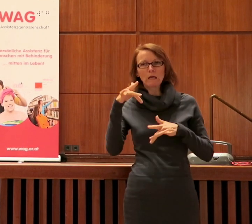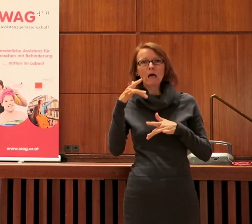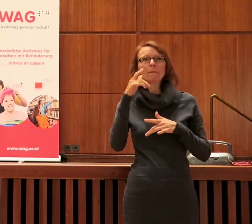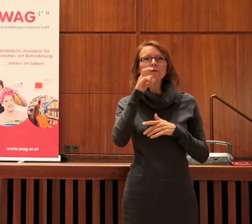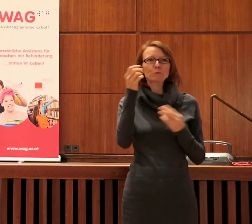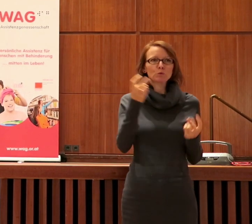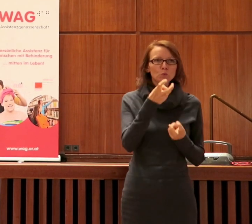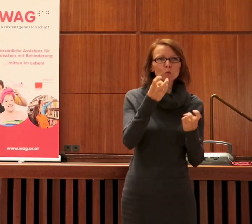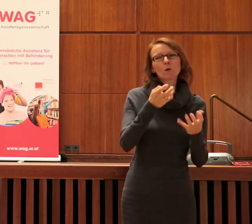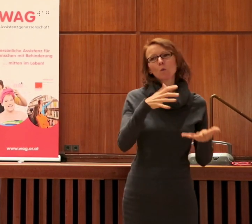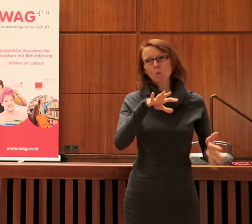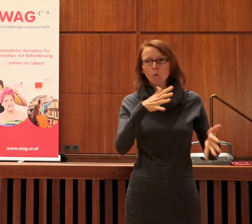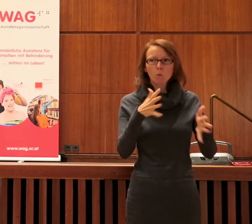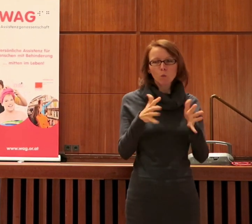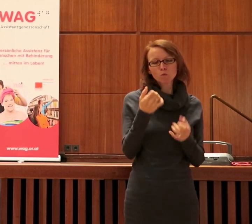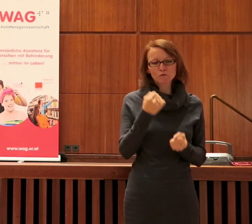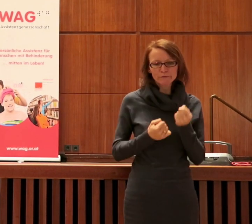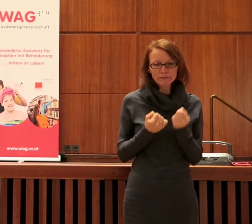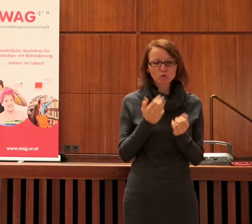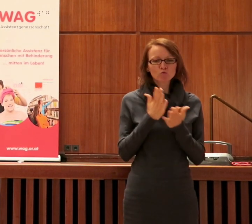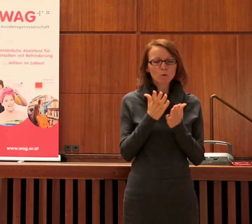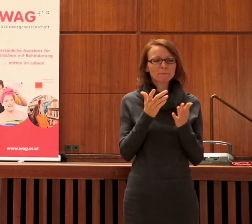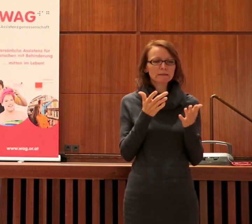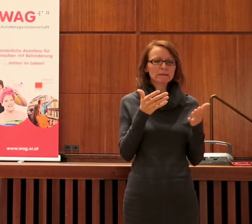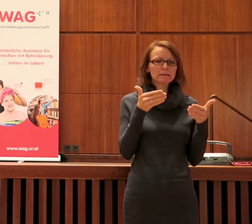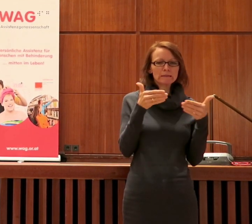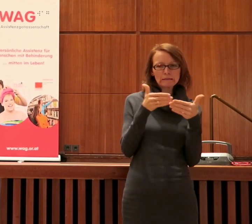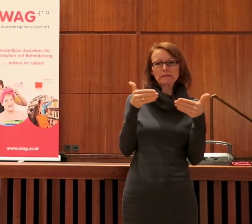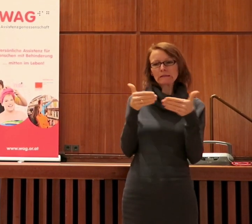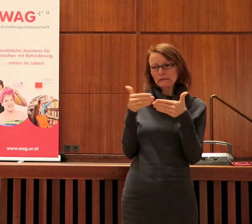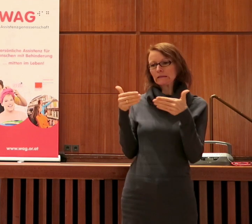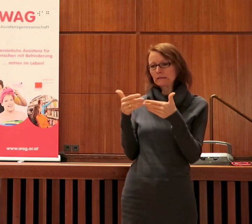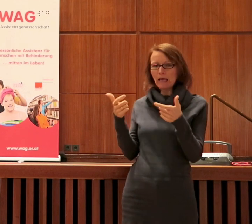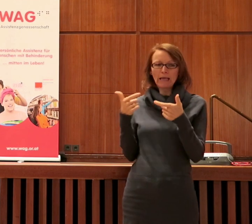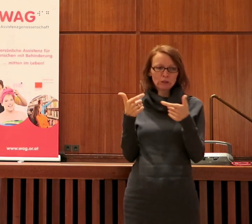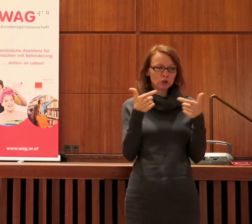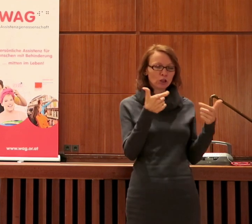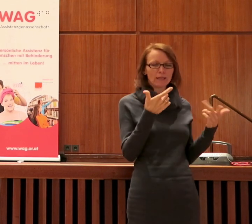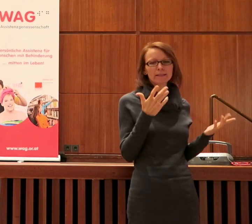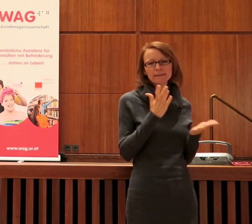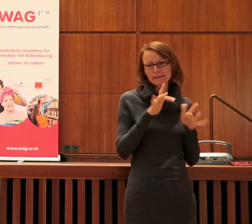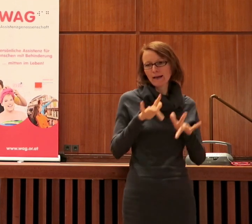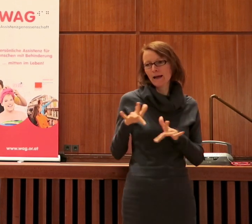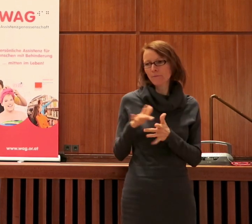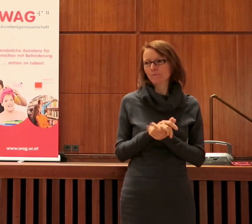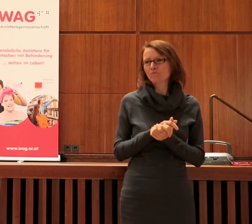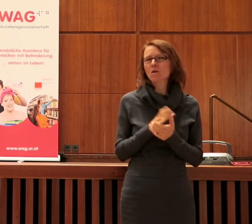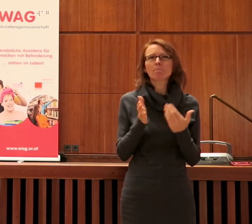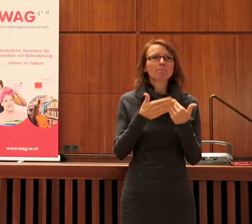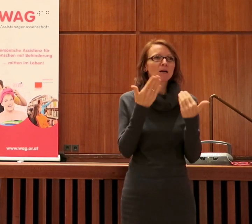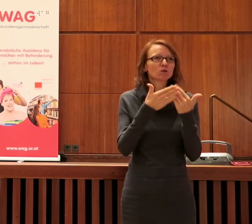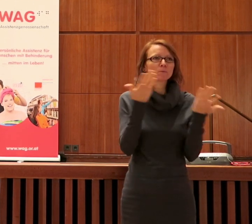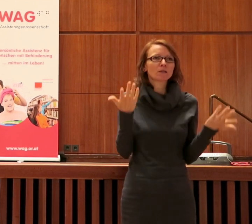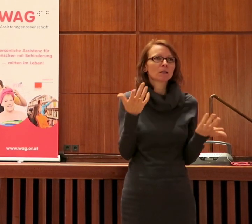Man ist da natürlich ein bisschen eingeschränkt, was die Berufswahl betrifft. Keine Ahnung. Zum Beispiel als Taxifahrer